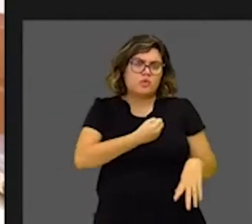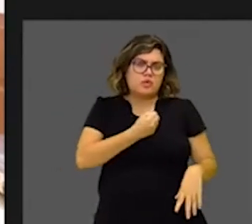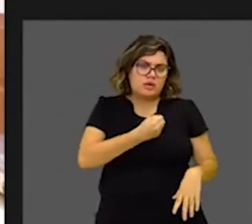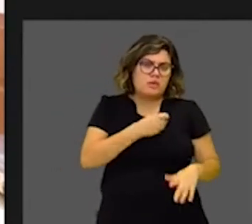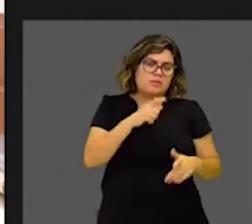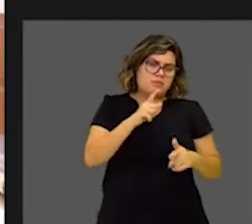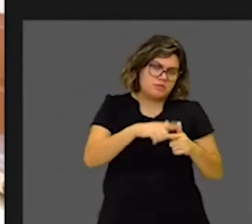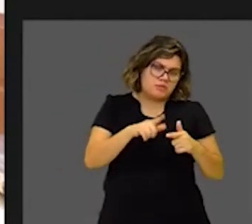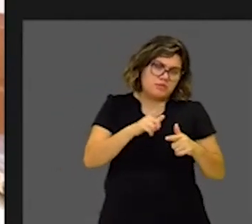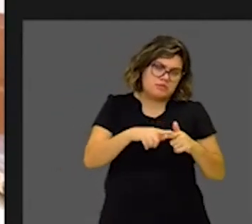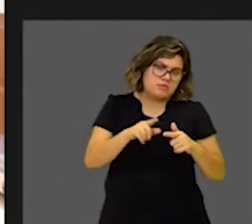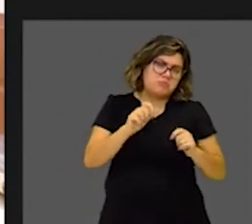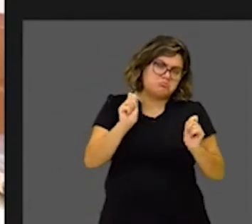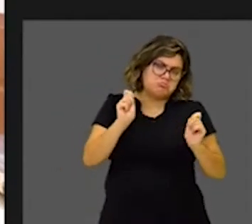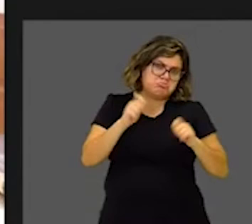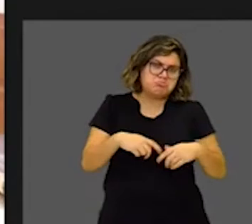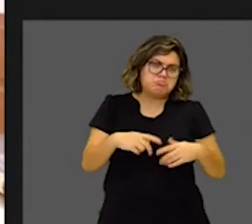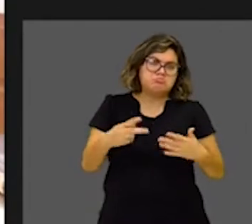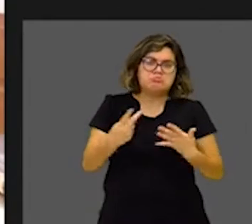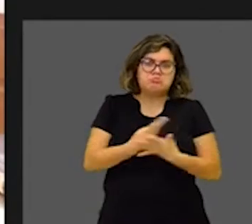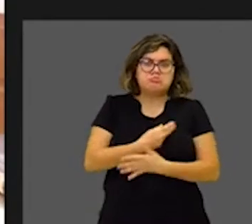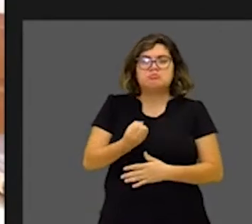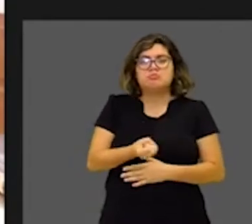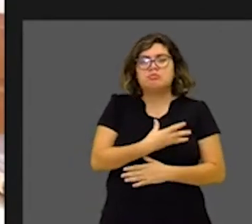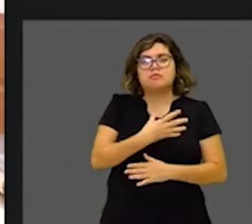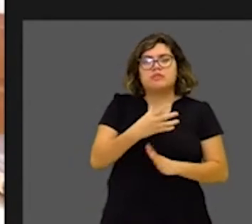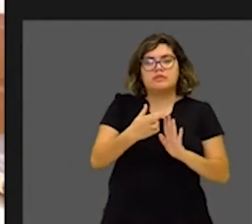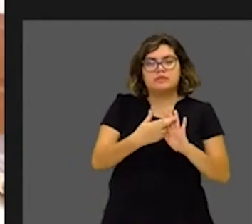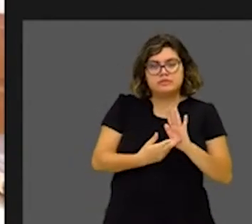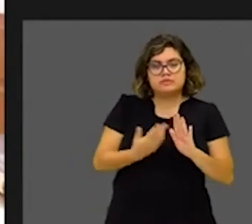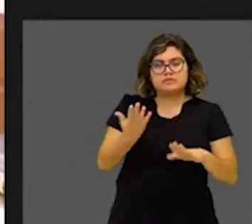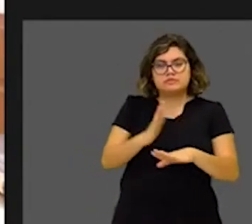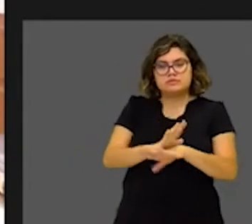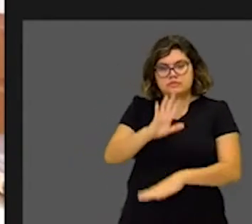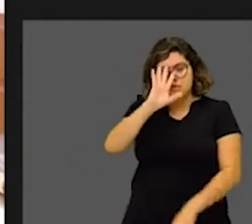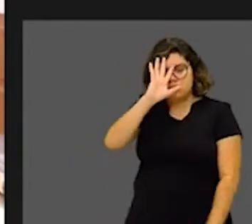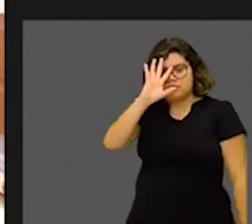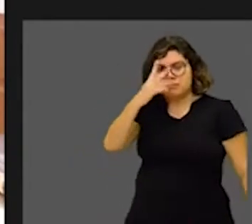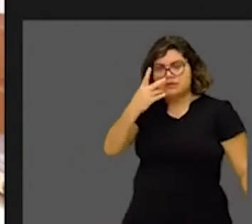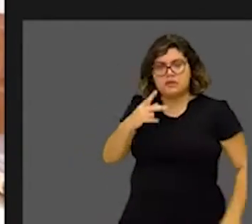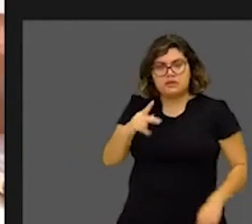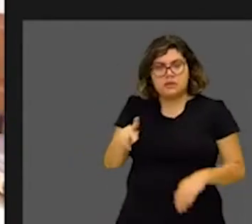que a nova regulamentação da Justiça Eleitoral ajude a equacionar que a própria dificuldade de